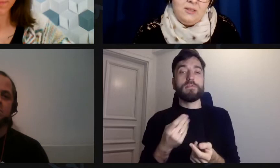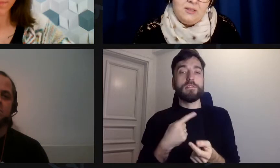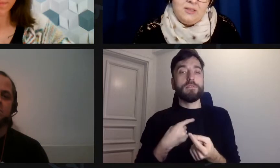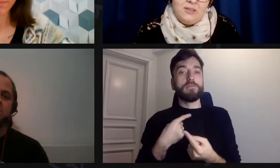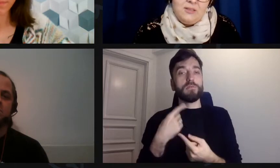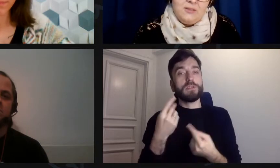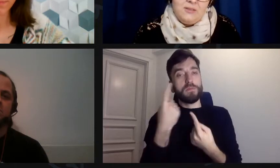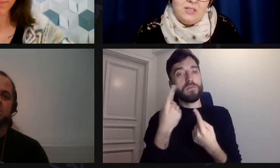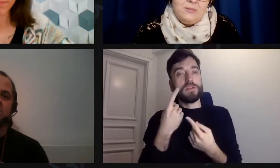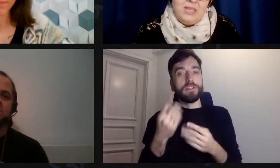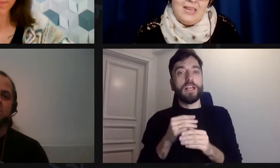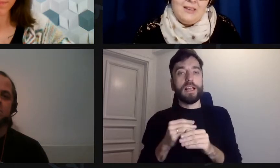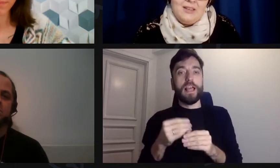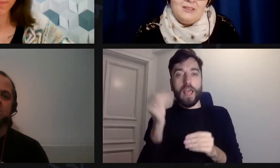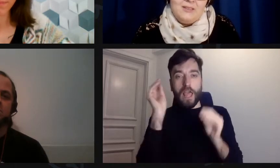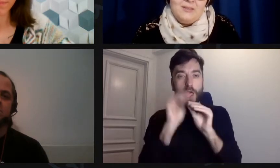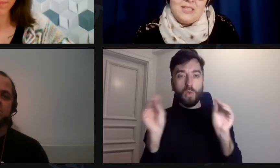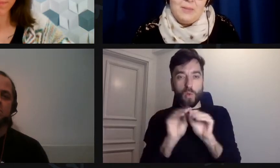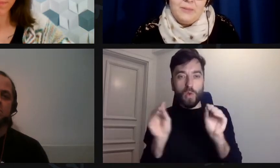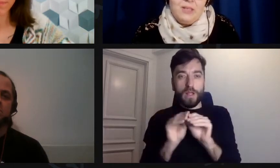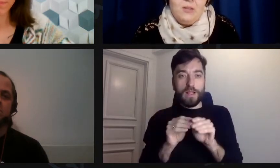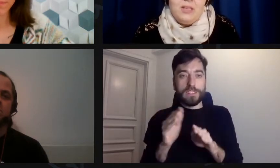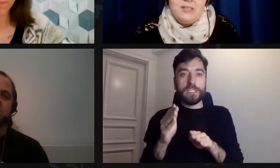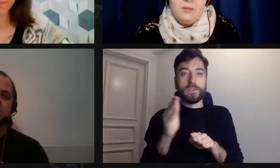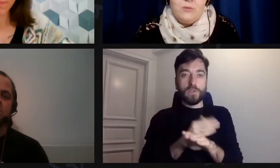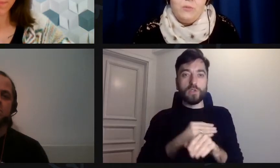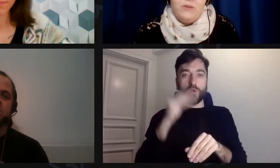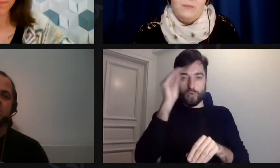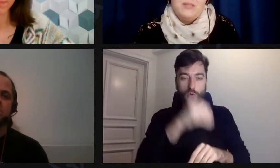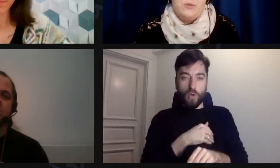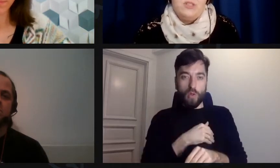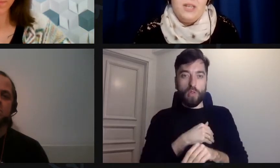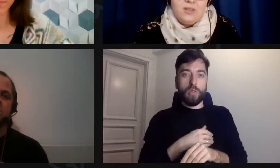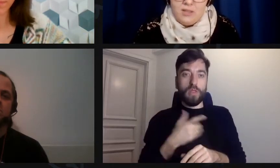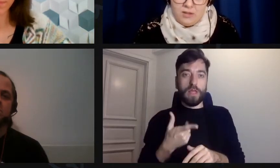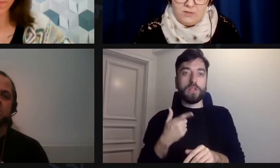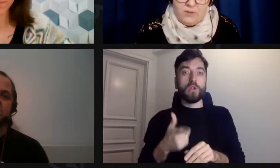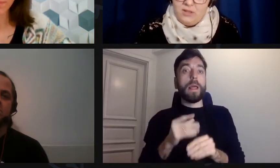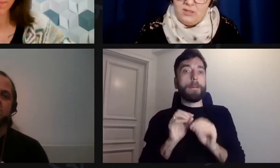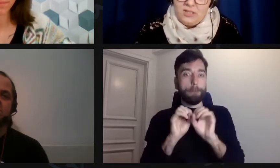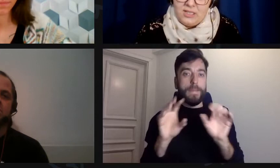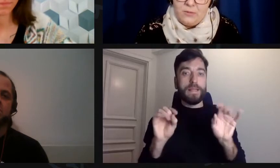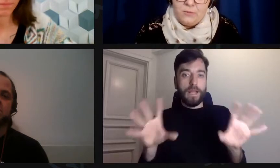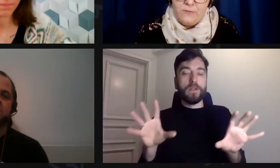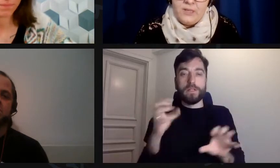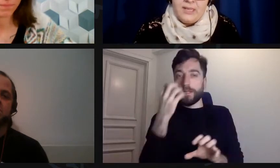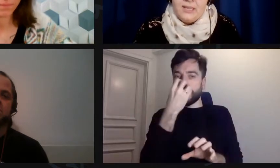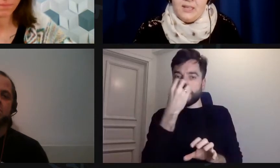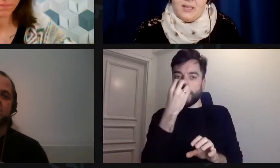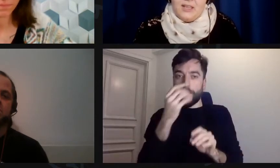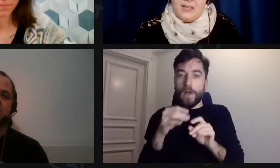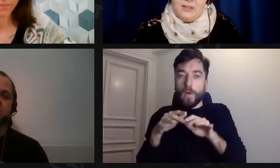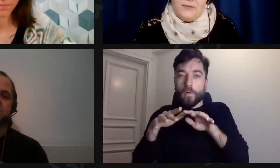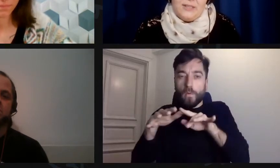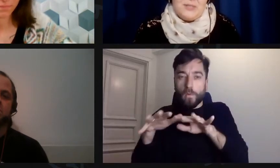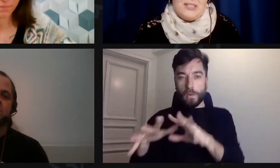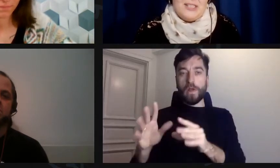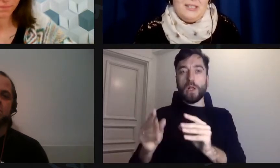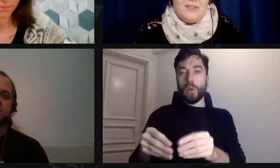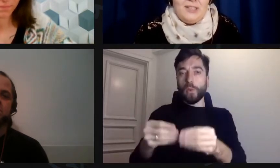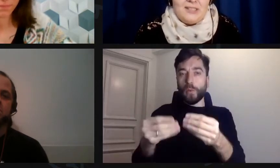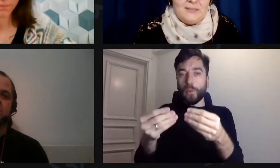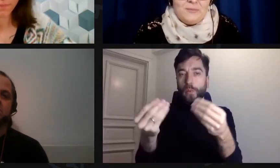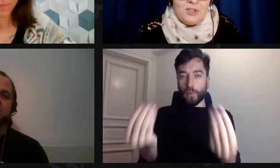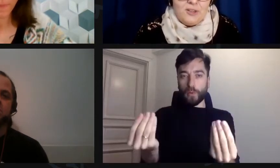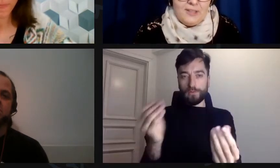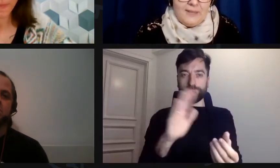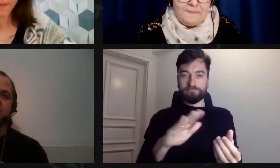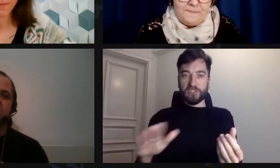i jak pedagogika cyrku wpływa na rozwój dzieciaków w tej przestrzeni świetlicy szkolnej.